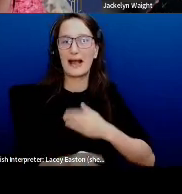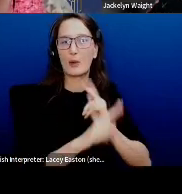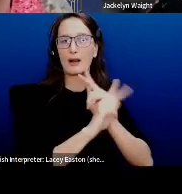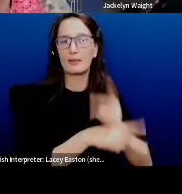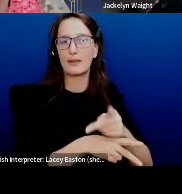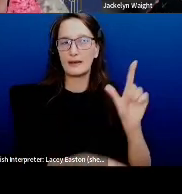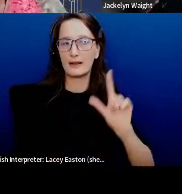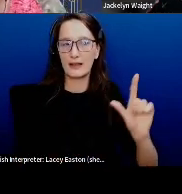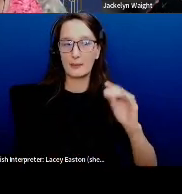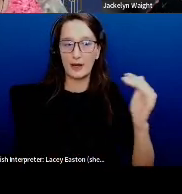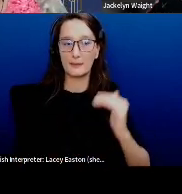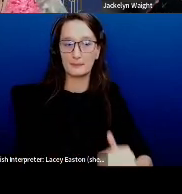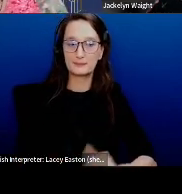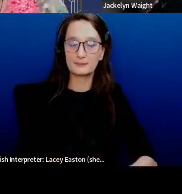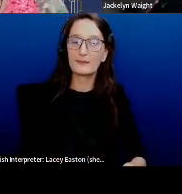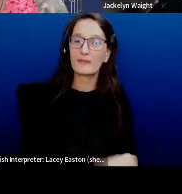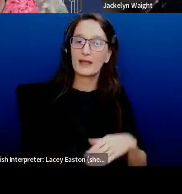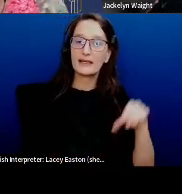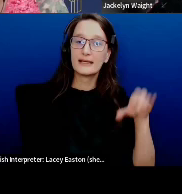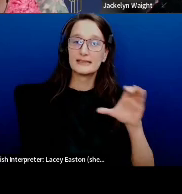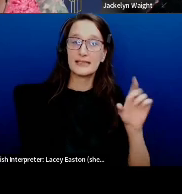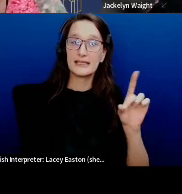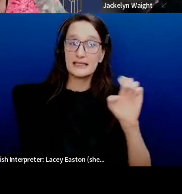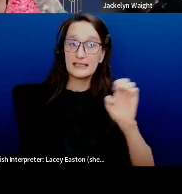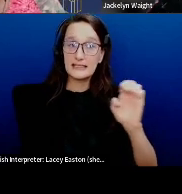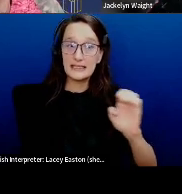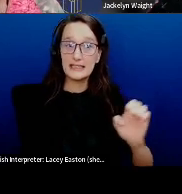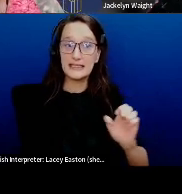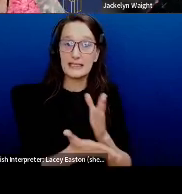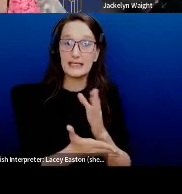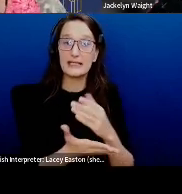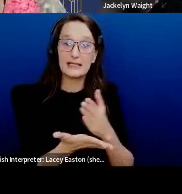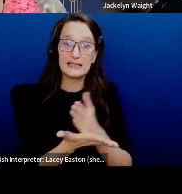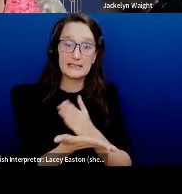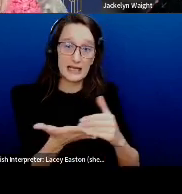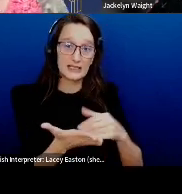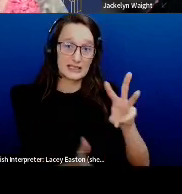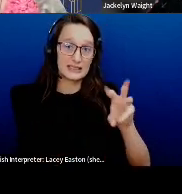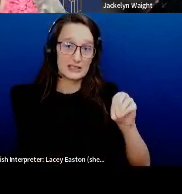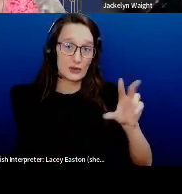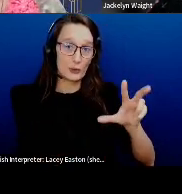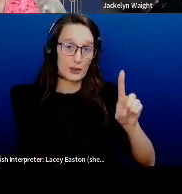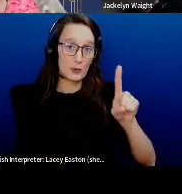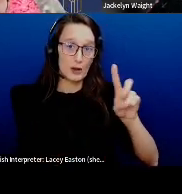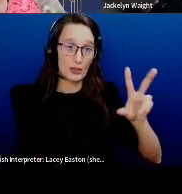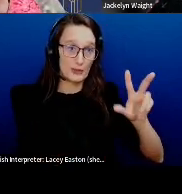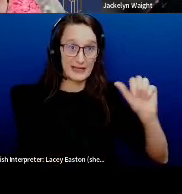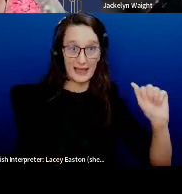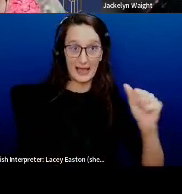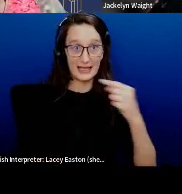El artículo 60313A del Código de Educación de California establece que el superintendente de instrucción pública